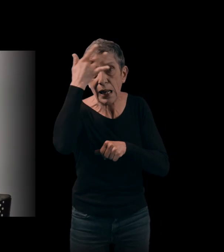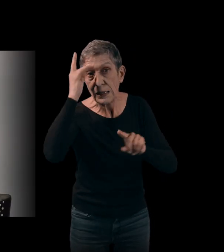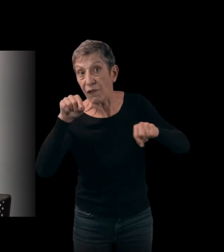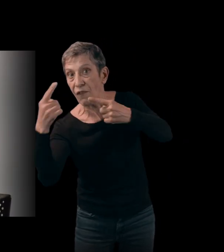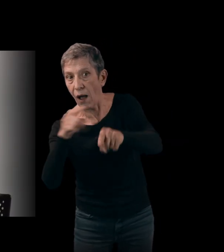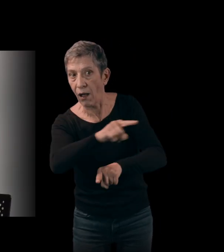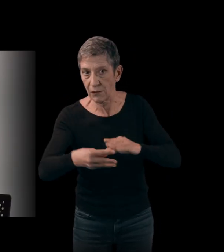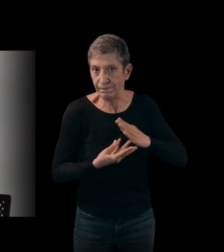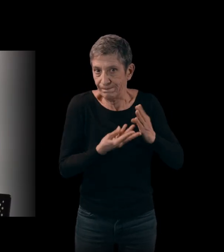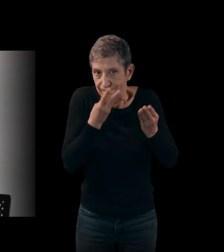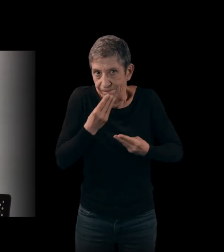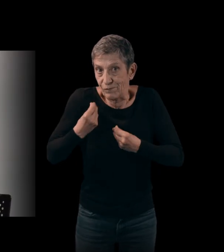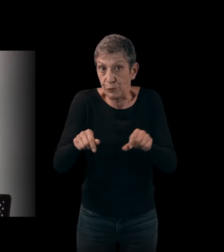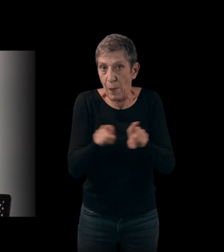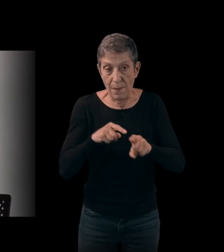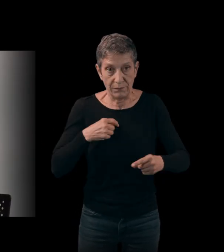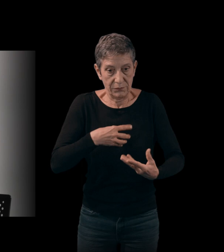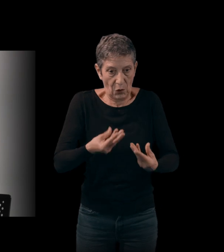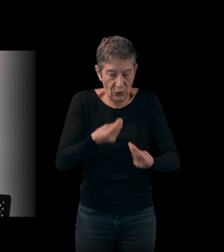Et donc là, vous voyez, deuxième voyage, deuxième salve,